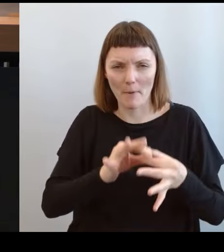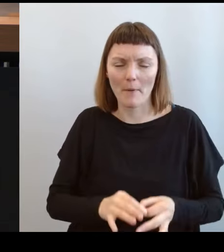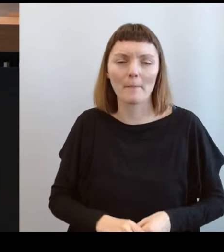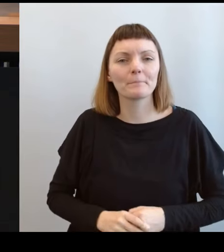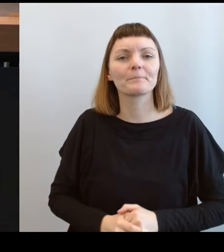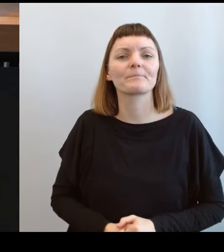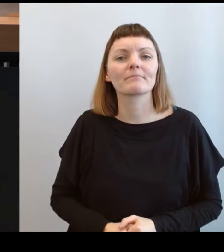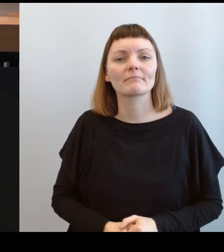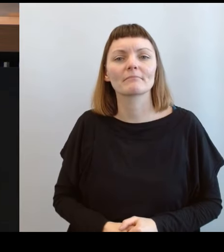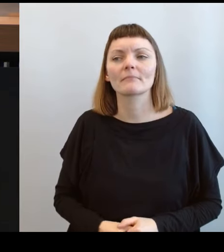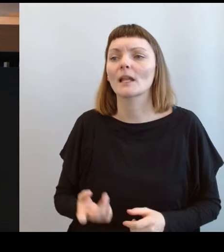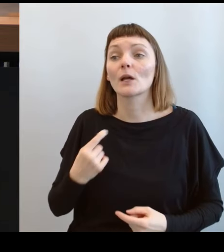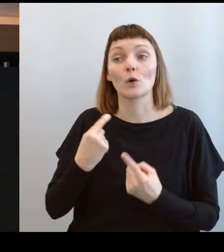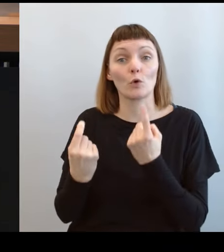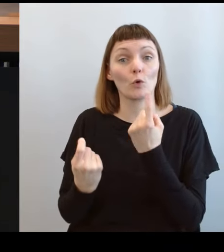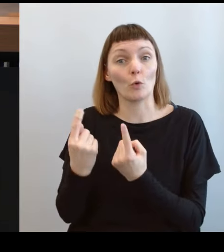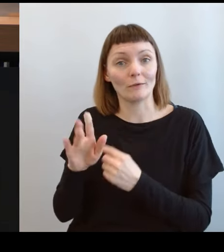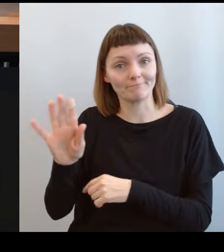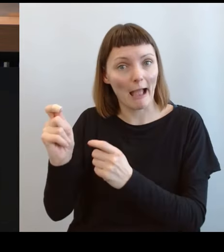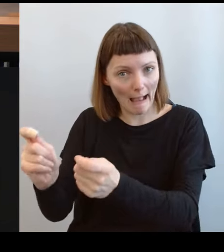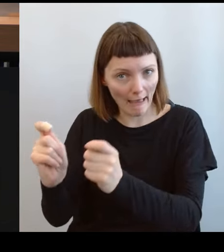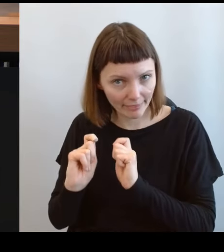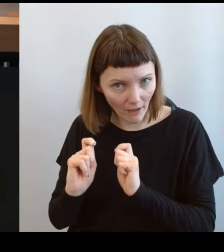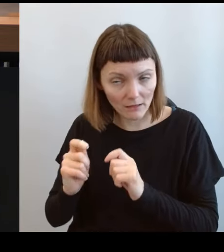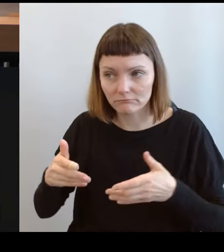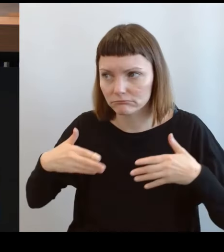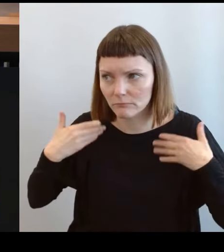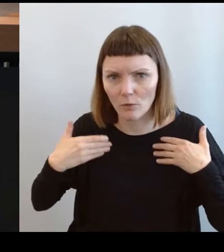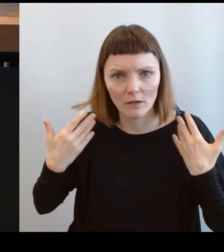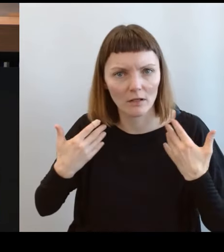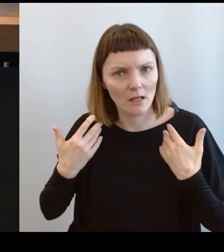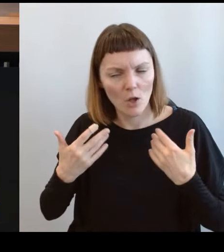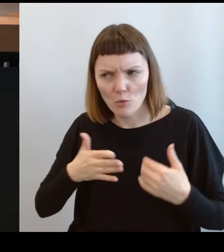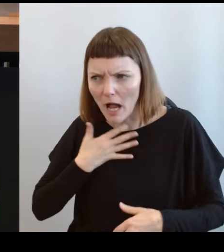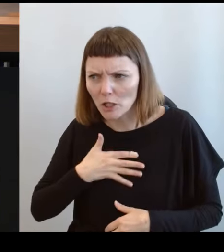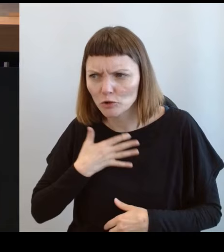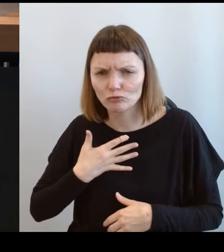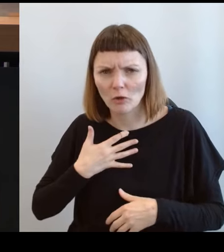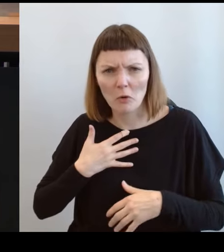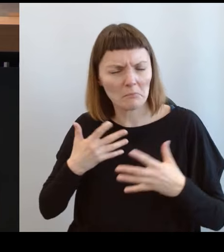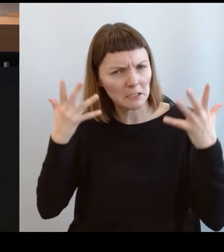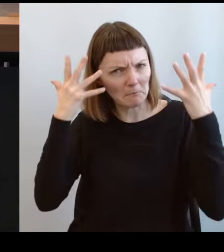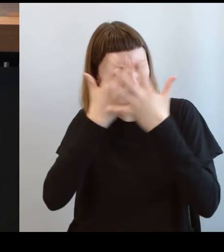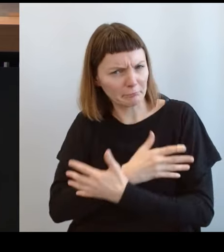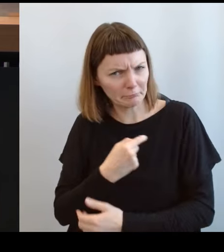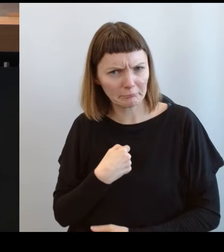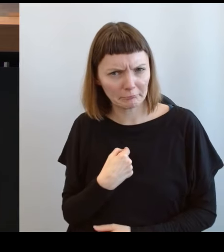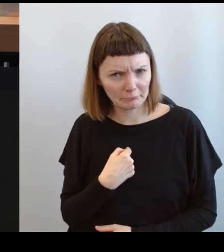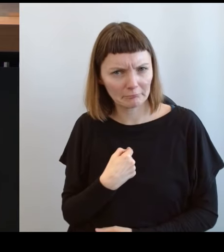und irritiert zugleich. Warum? Erstmal bin ich wahnsinnig erfreut tatsächlich über den Antrag, weil